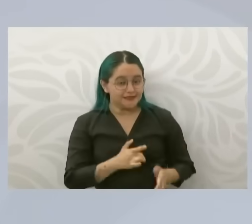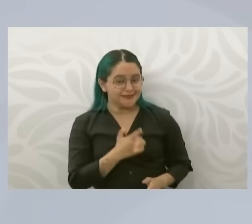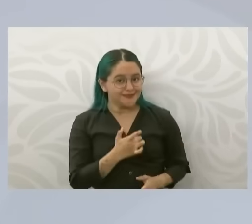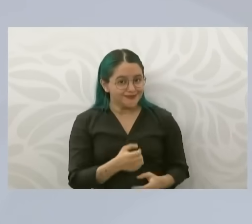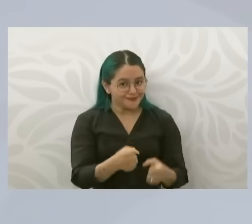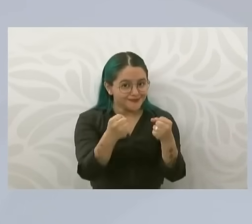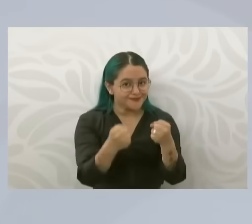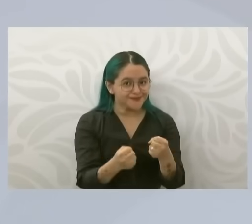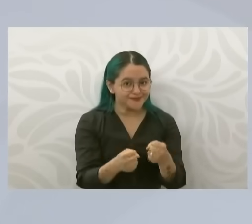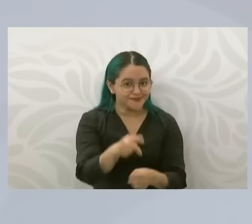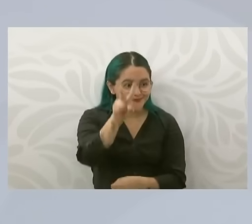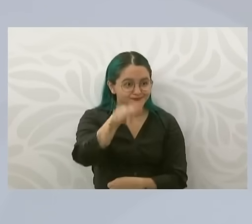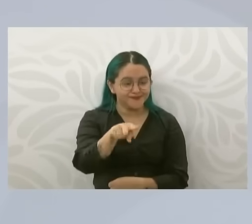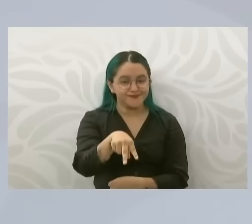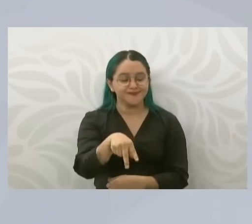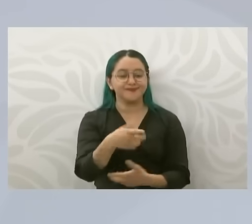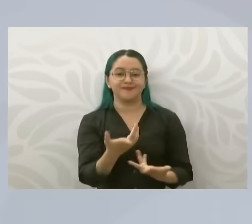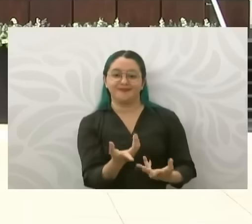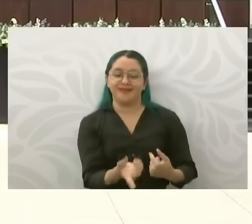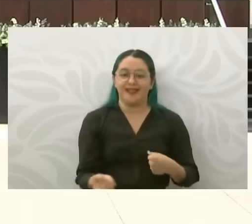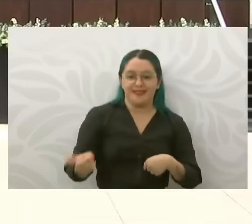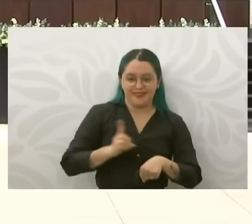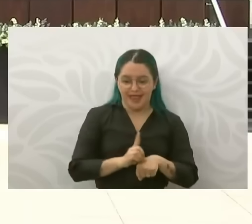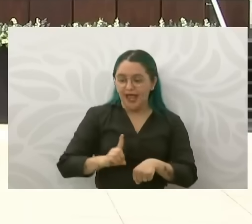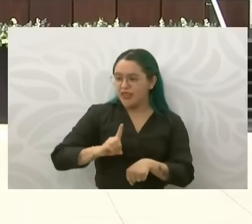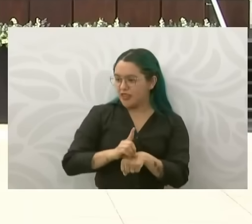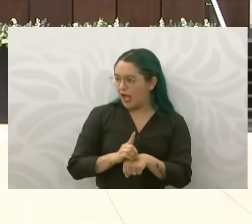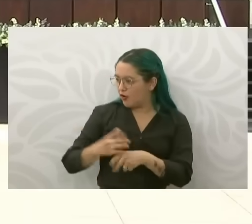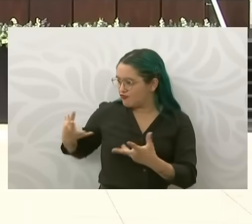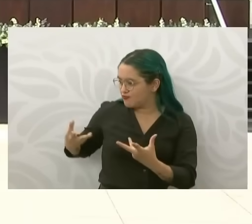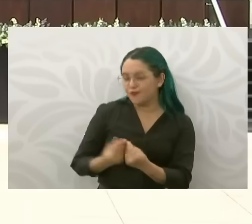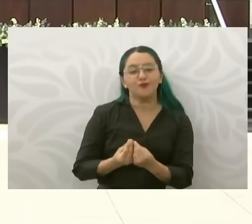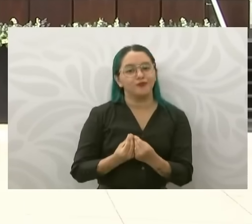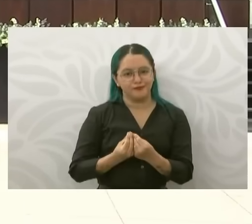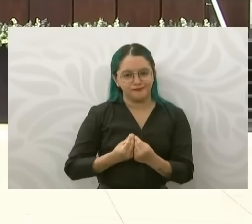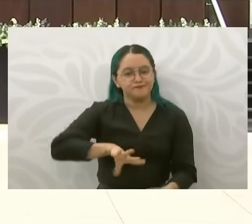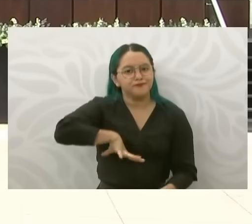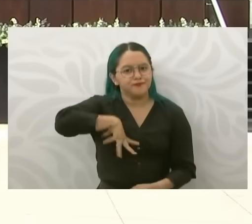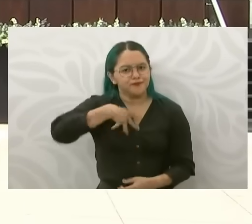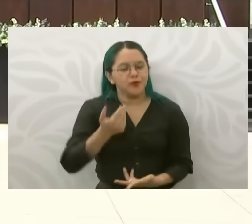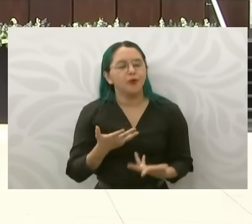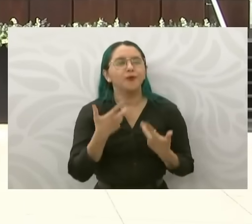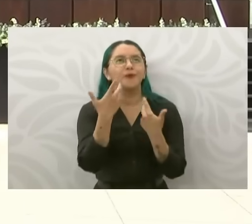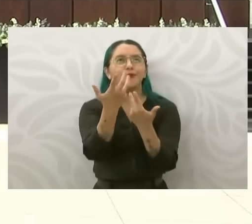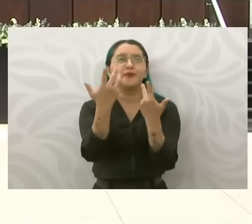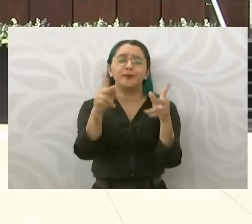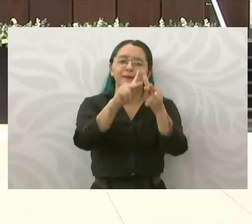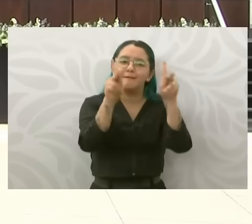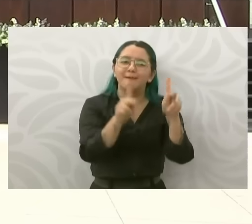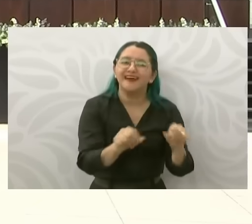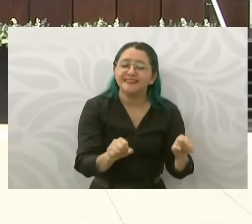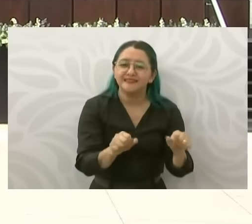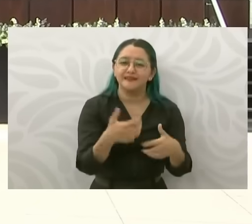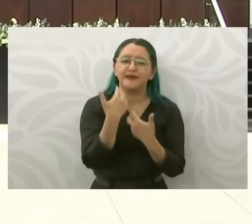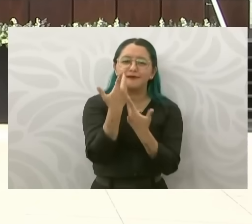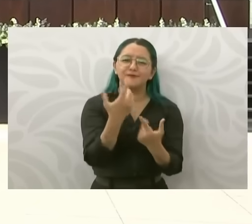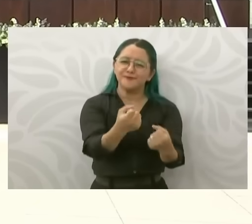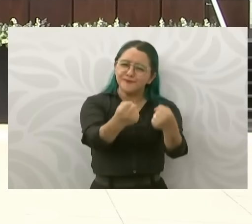que día con día todos juntos iremos construyendo la paz y la seguridad que todos anhelamos